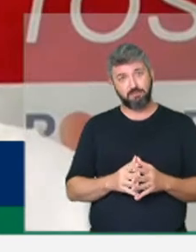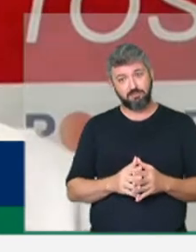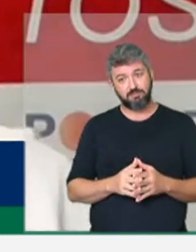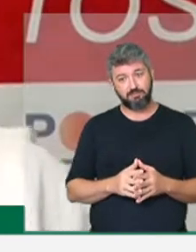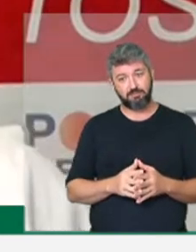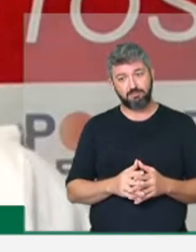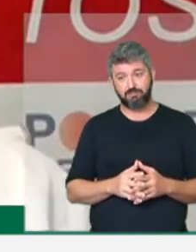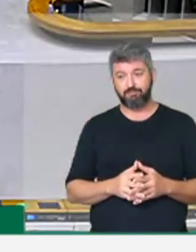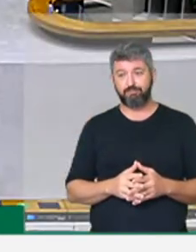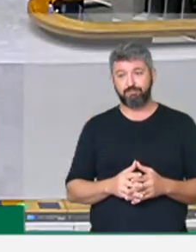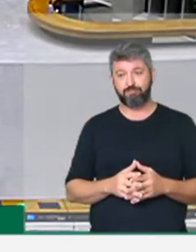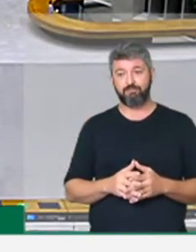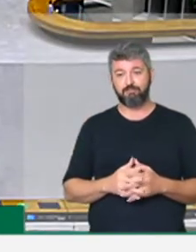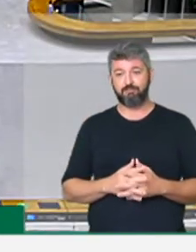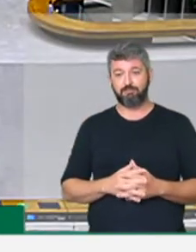ÚNICA DIFERENÇA DO ART. 3 ° PARA O ART. 2 ° É QUE NO